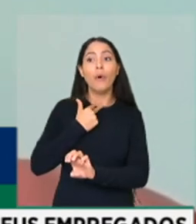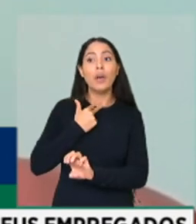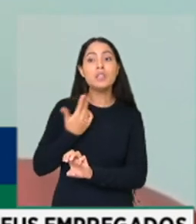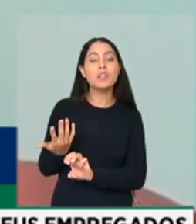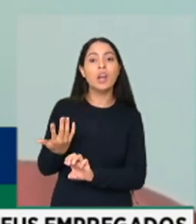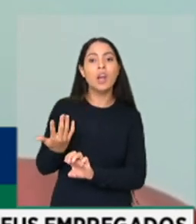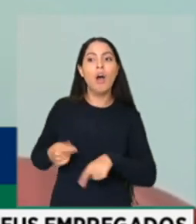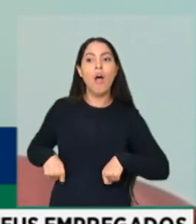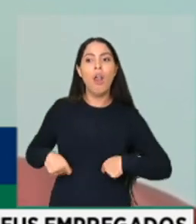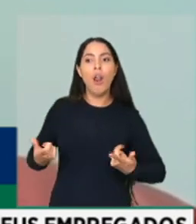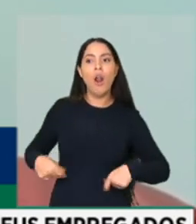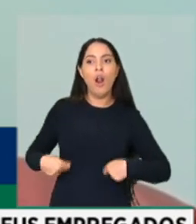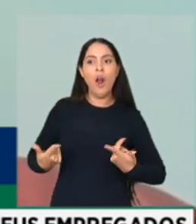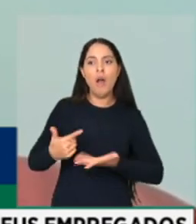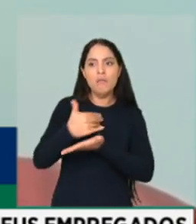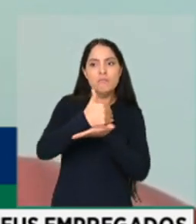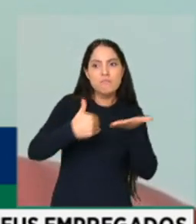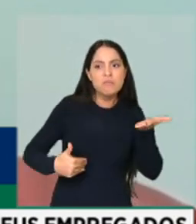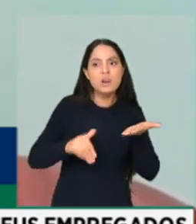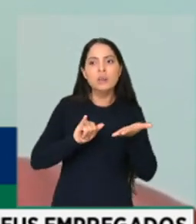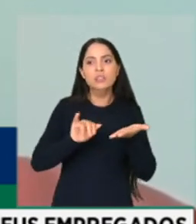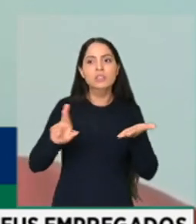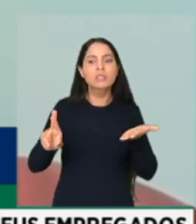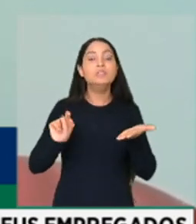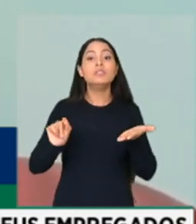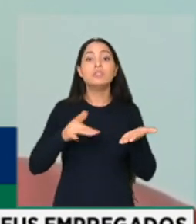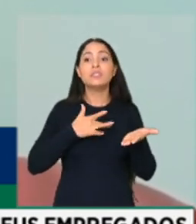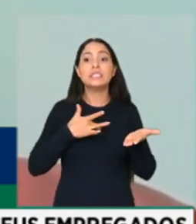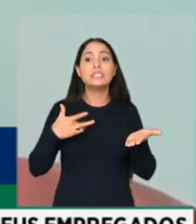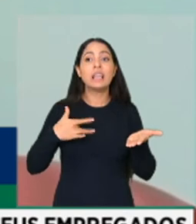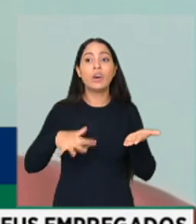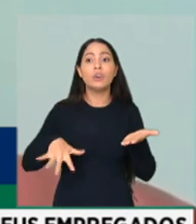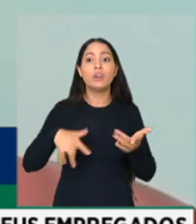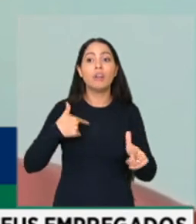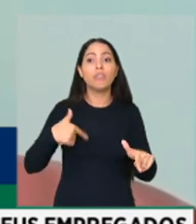IMPOSTO DE RENDA JUSTIFICANDO GASTOS COM SAÚDE DOS SERVIDORES. E AGORA, PRESIDENTE, QUEREM METER A